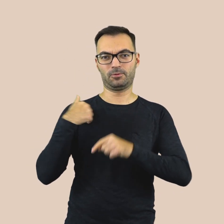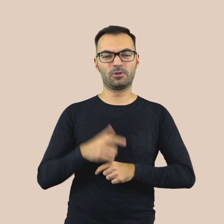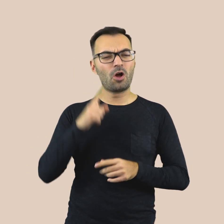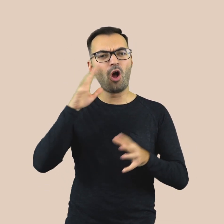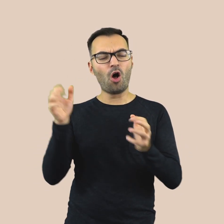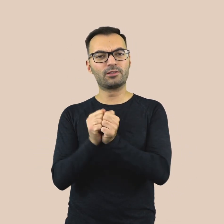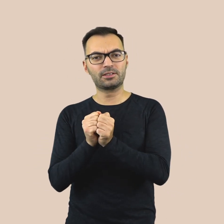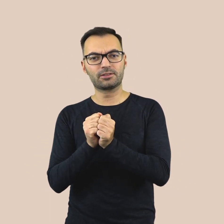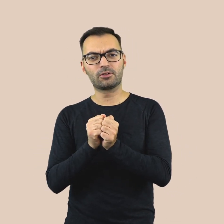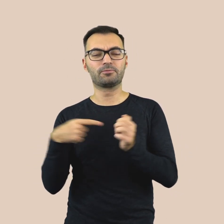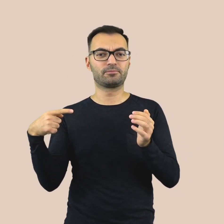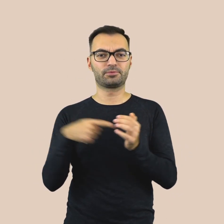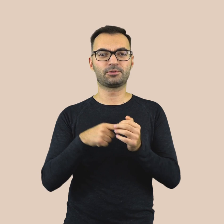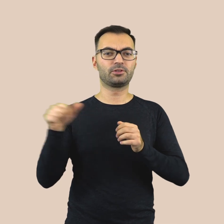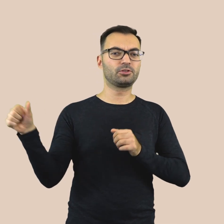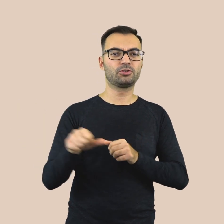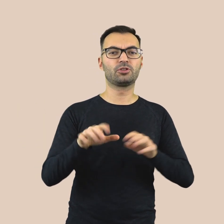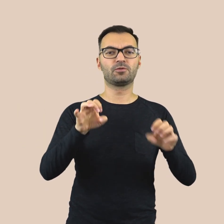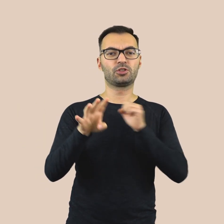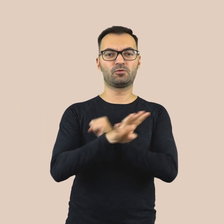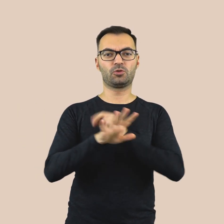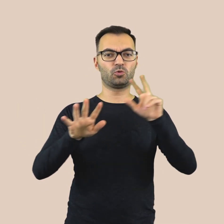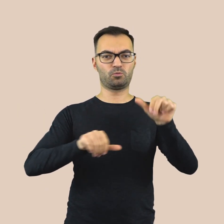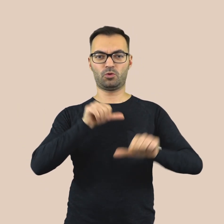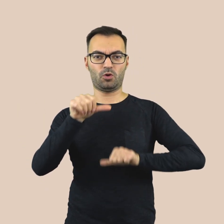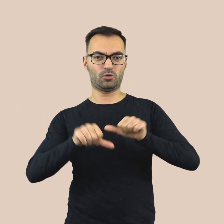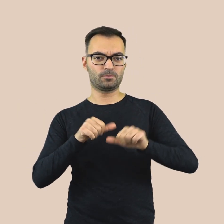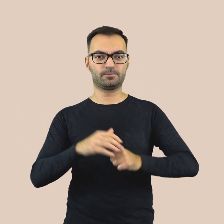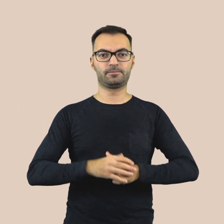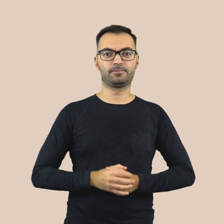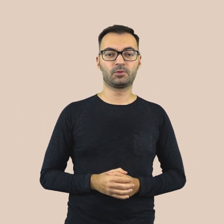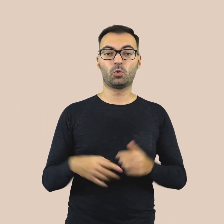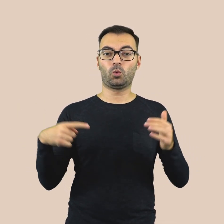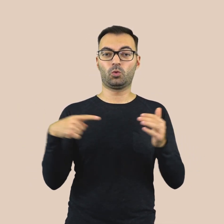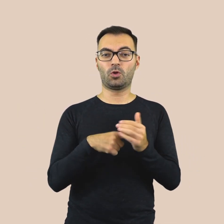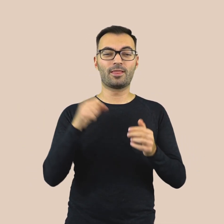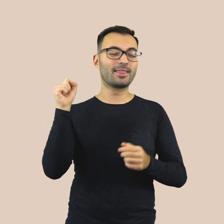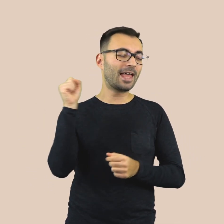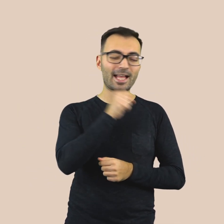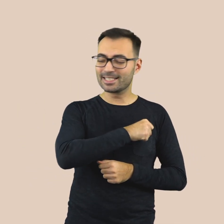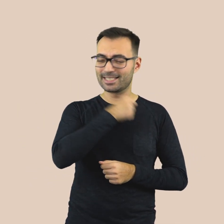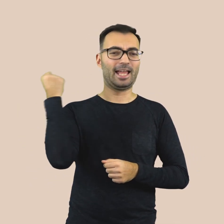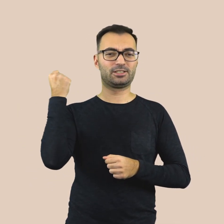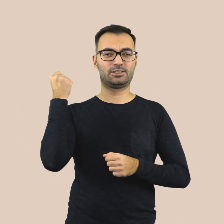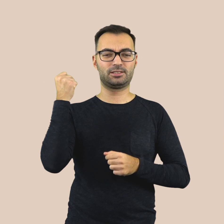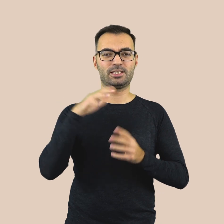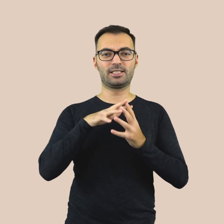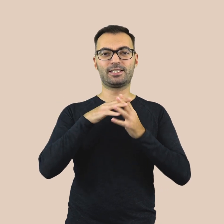Została odkryta w 1998 roku i jest uznana za najstarszy zabytek